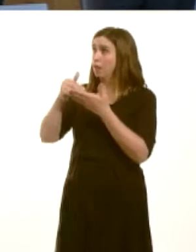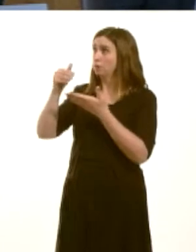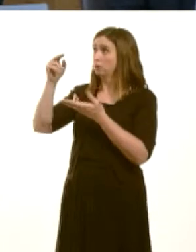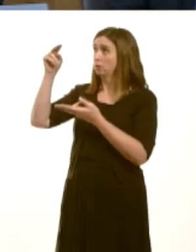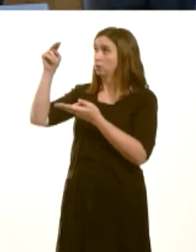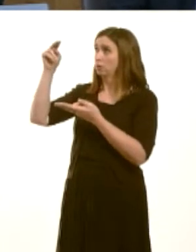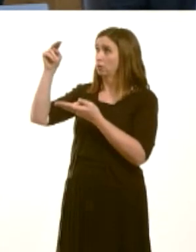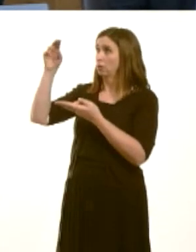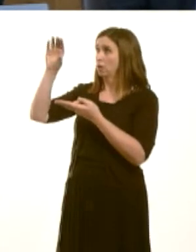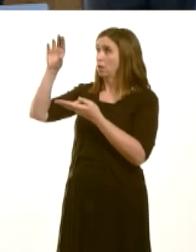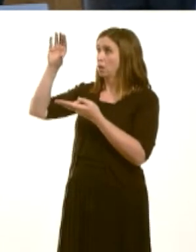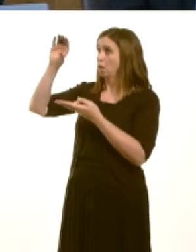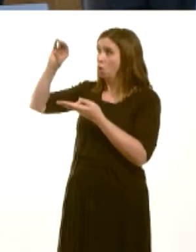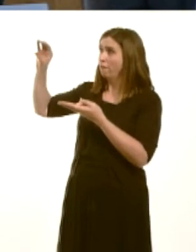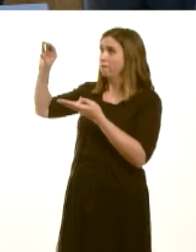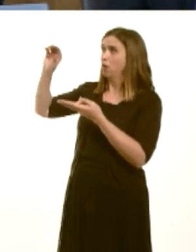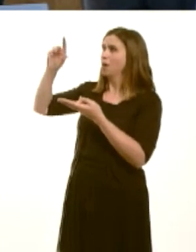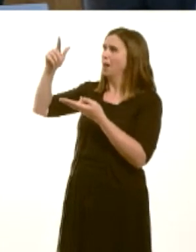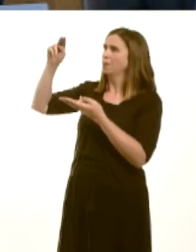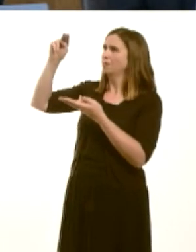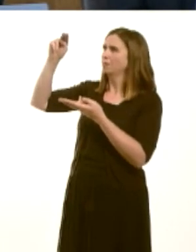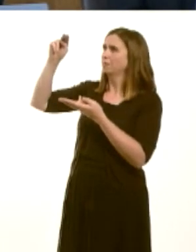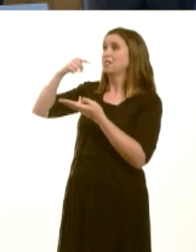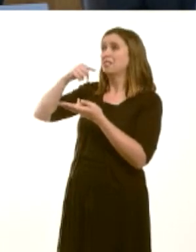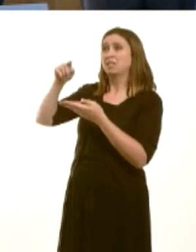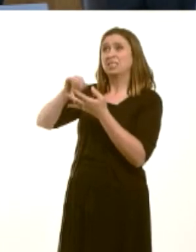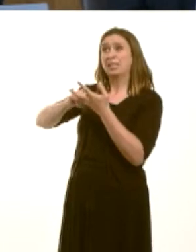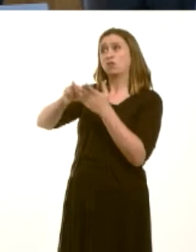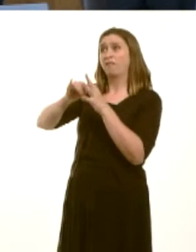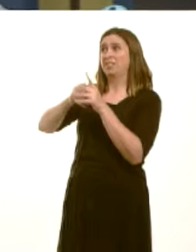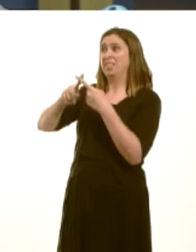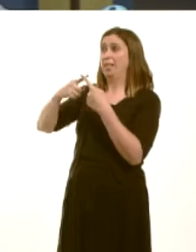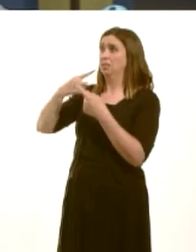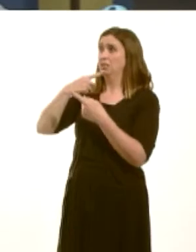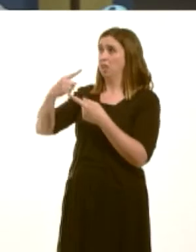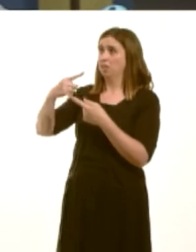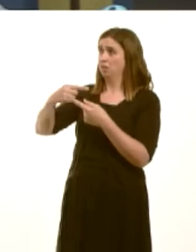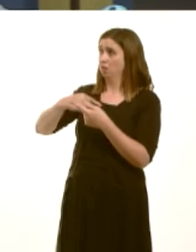Nid ydym yn derbyn hynny, wrth gwrs, ond maeín bwysig dros ben ein bod yn deall beth ywír